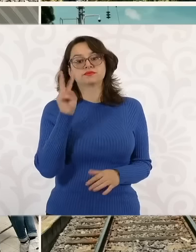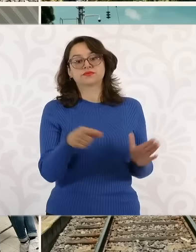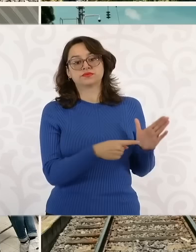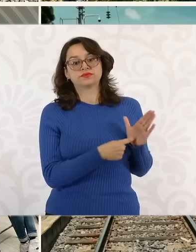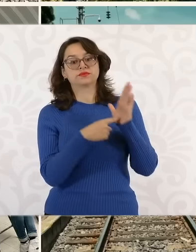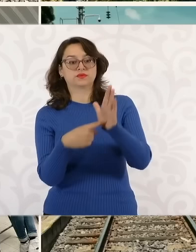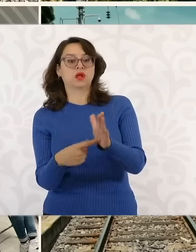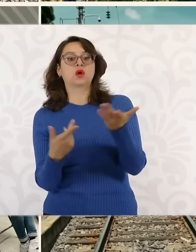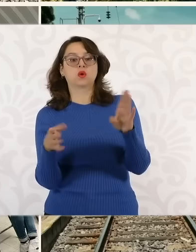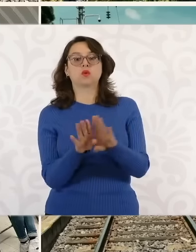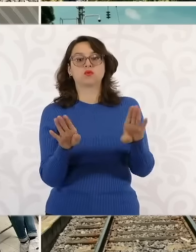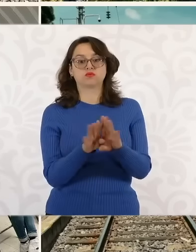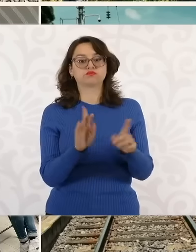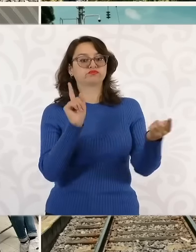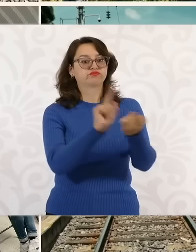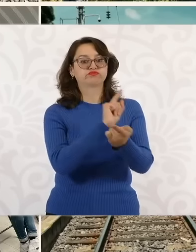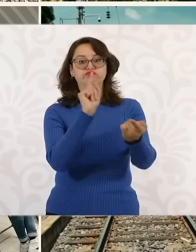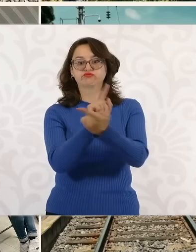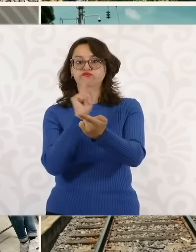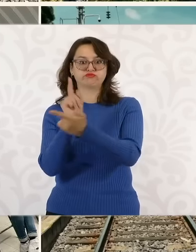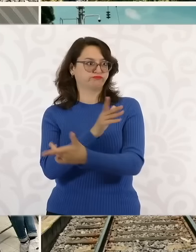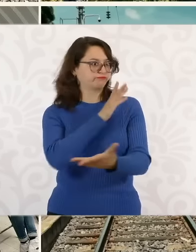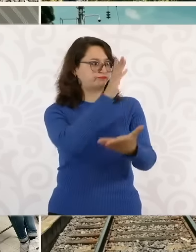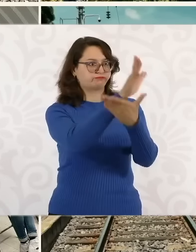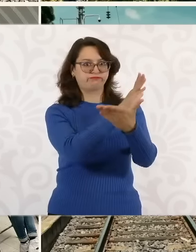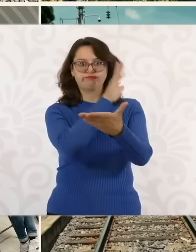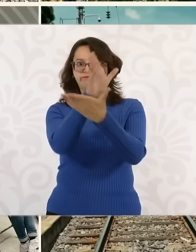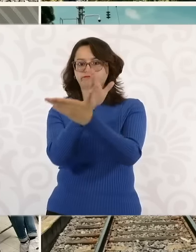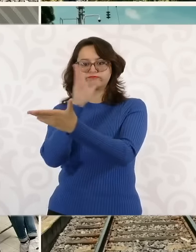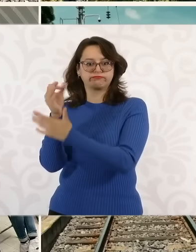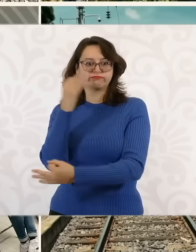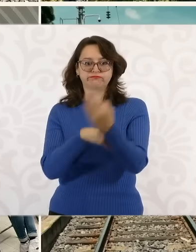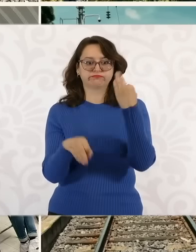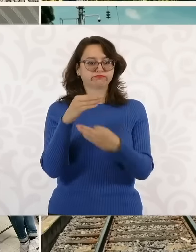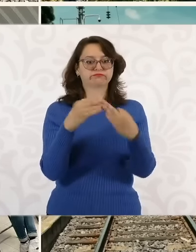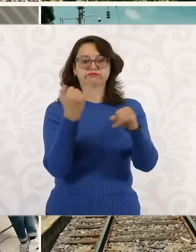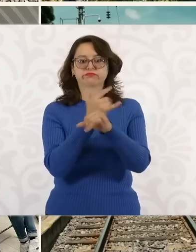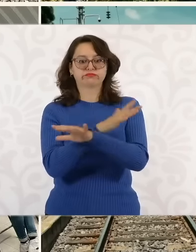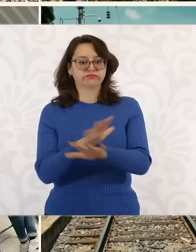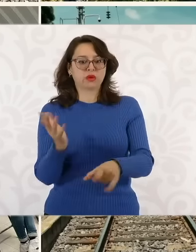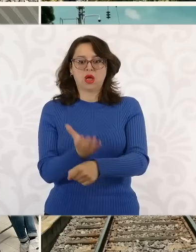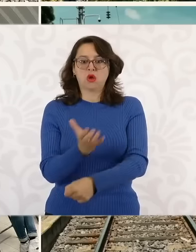todas las instituciones. Agradezco a todos los compañeros y compañeras que han estado al frente